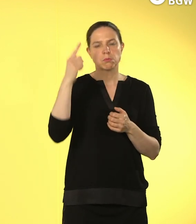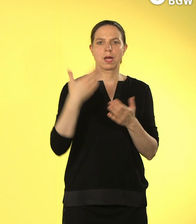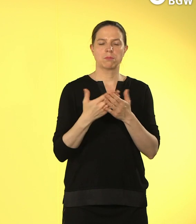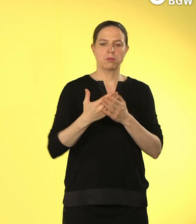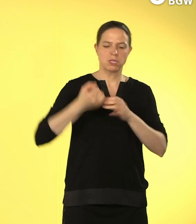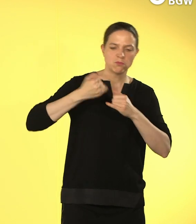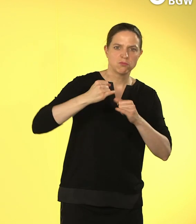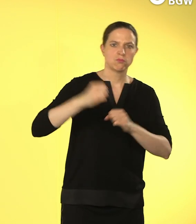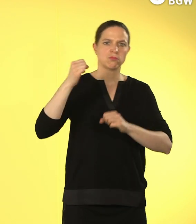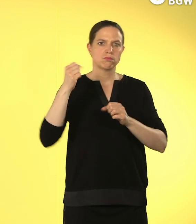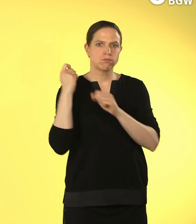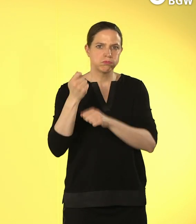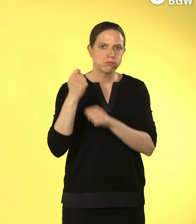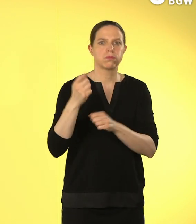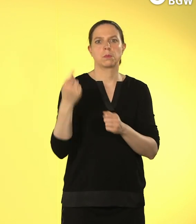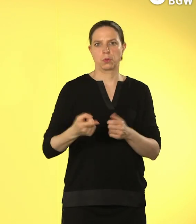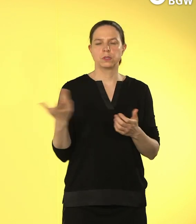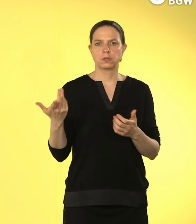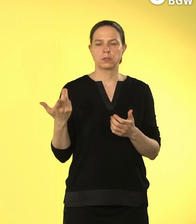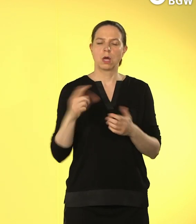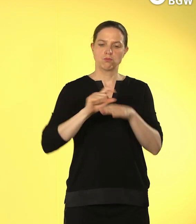Hier gibt es eine große Vielfalt.